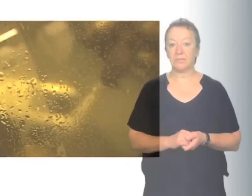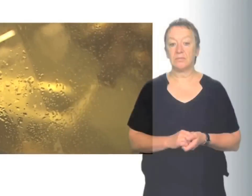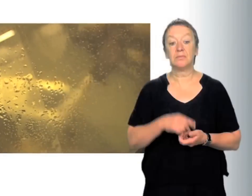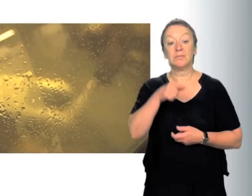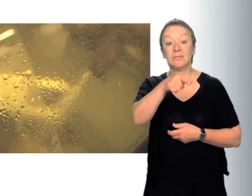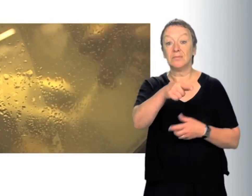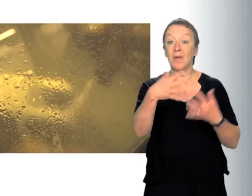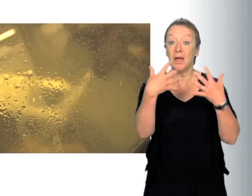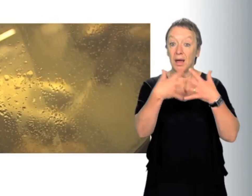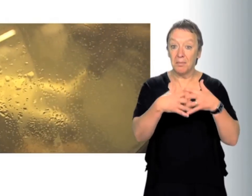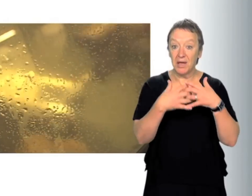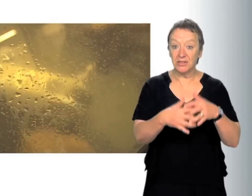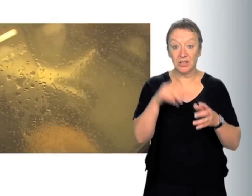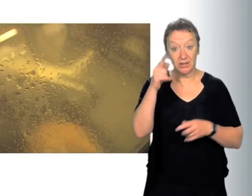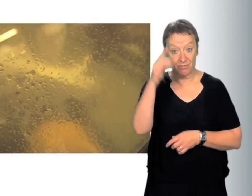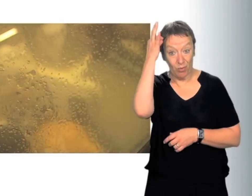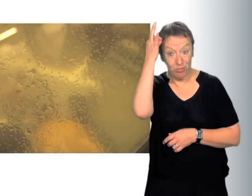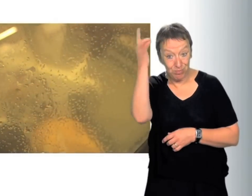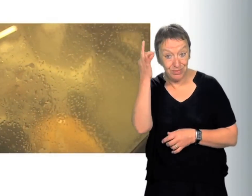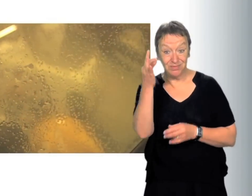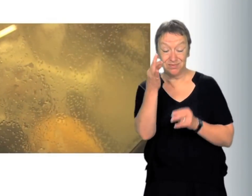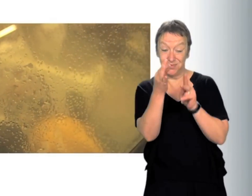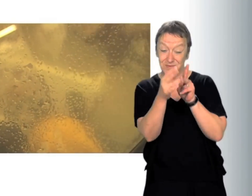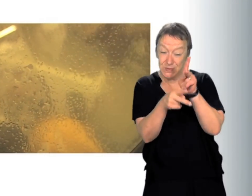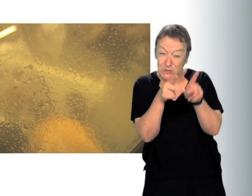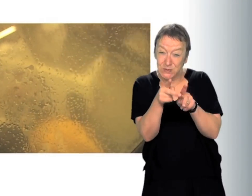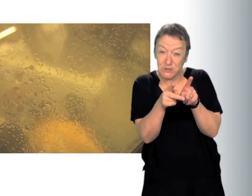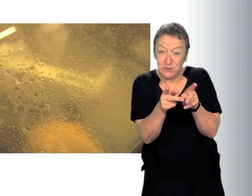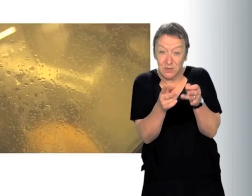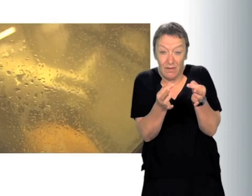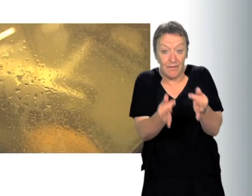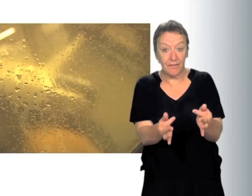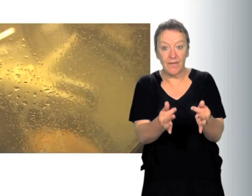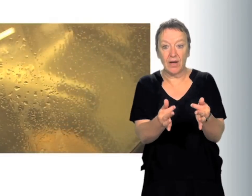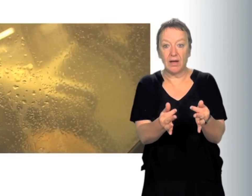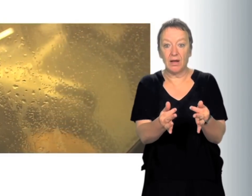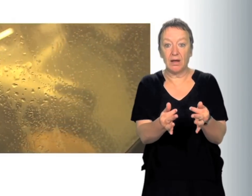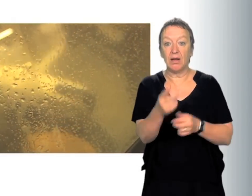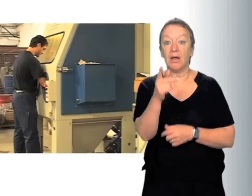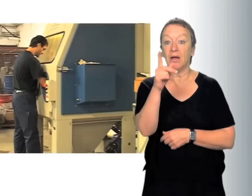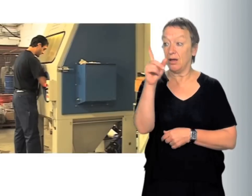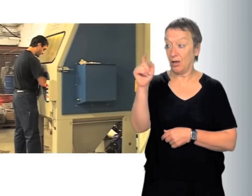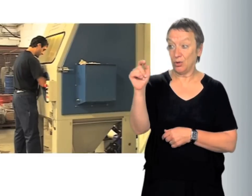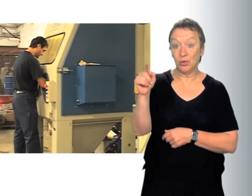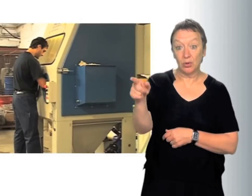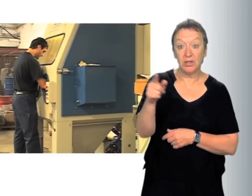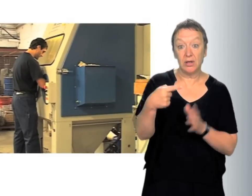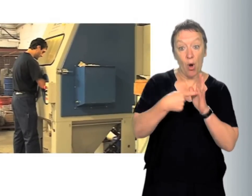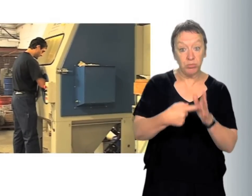C'est une machine qui demande énormément de soins d'entretien. Et Tony doit la laver tous les jours, lorsqu'il change de sable,